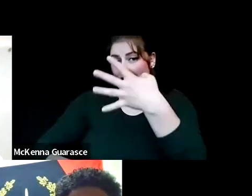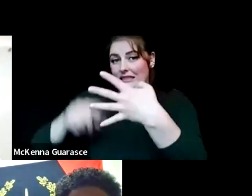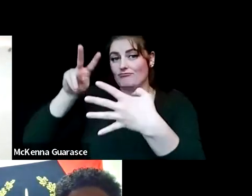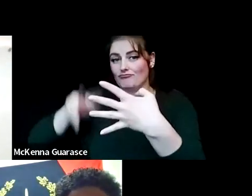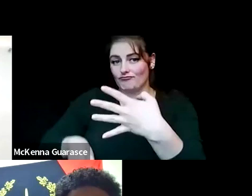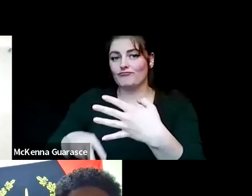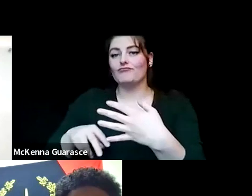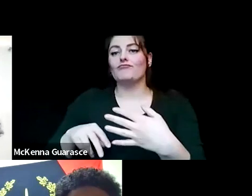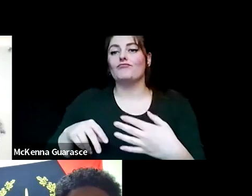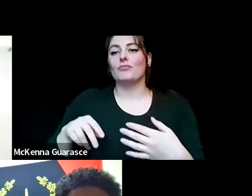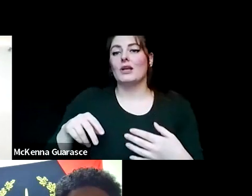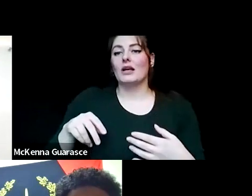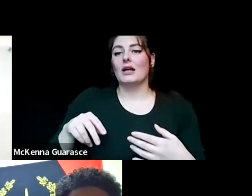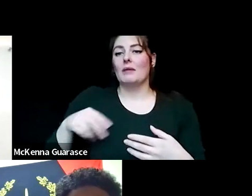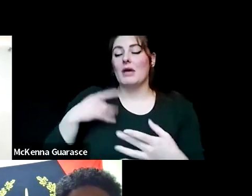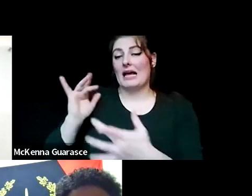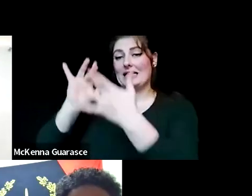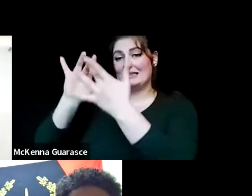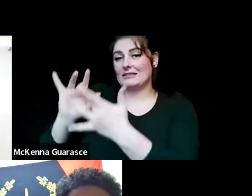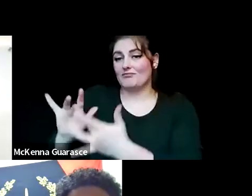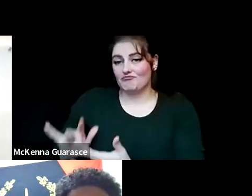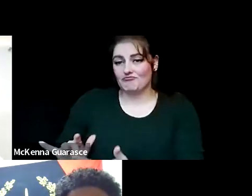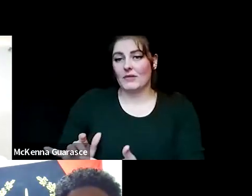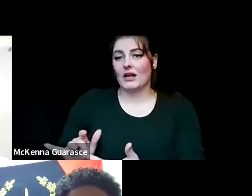y ponerse en contacto con ellos.